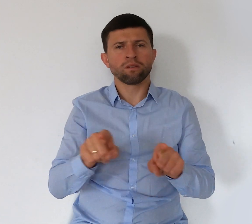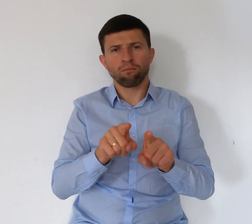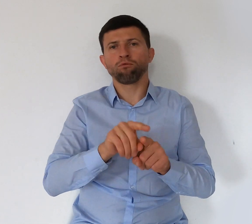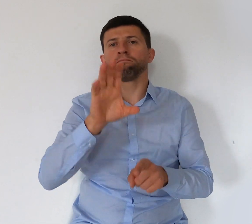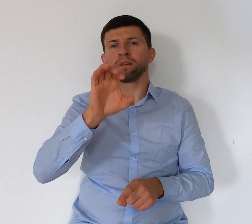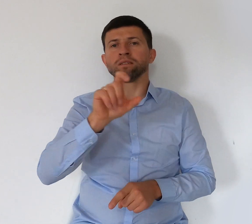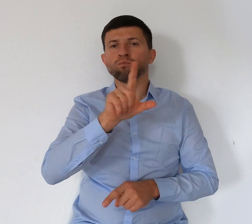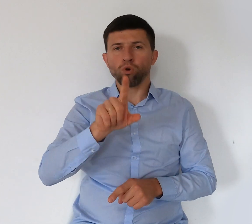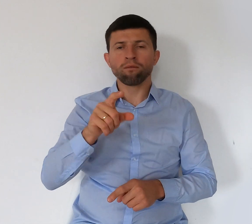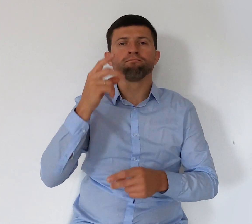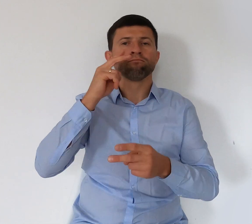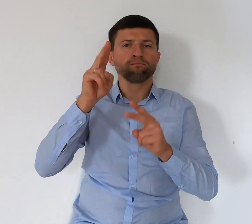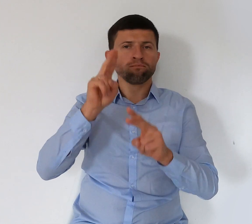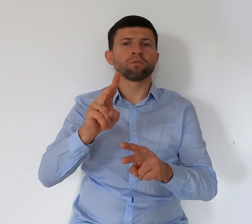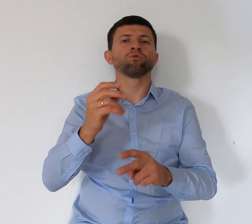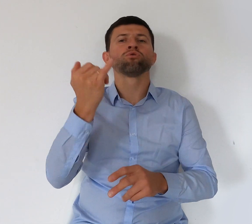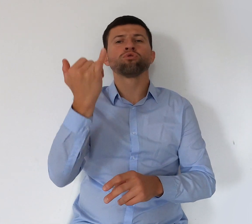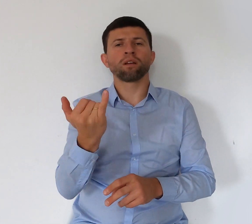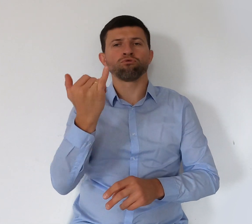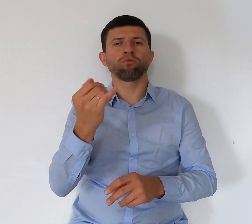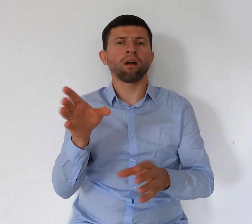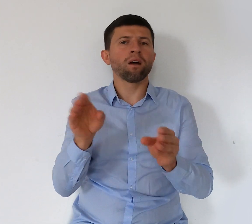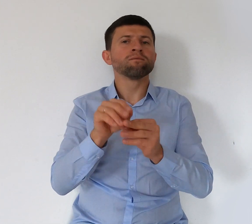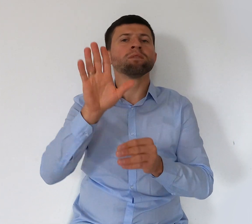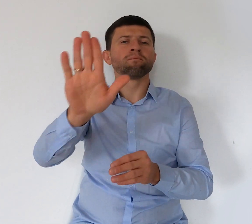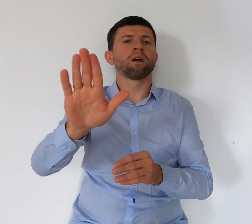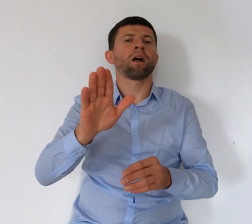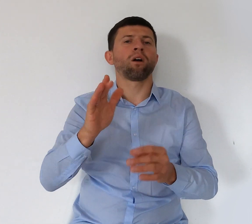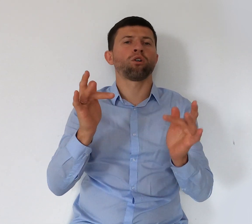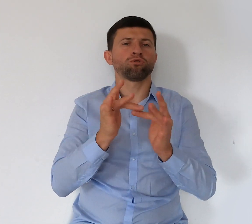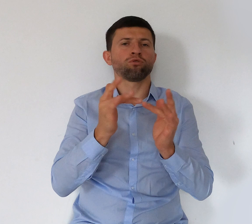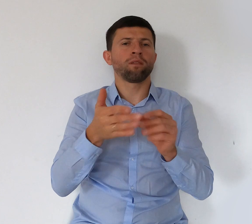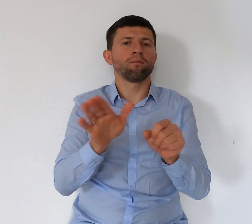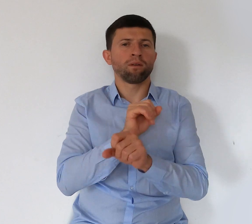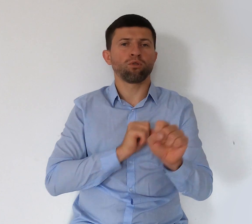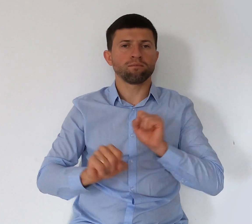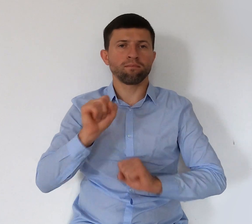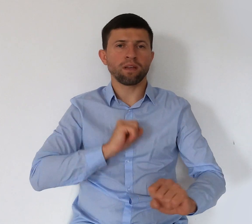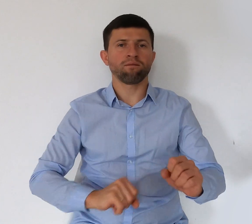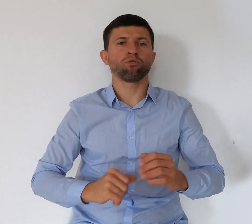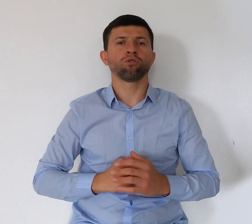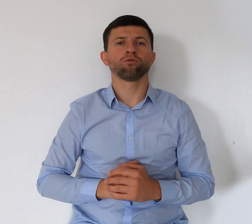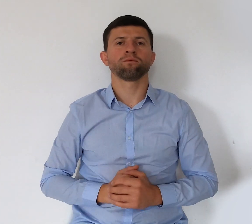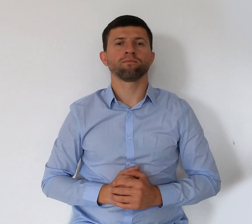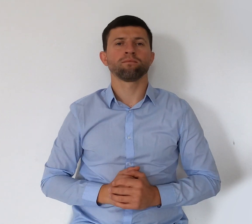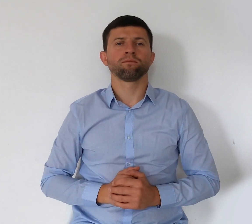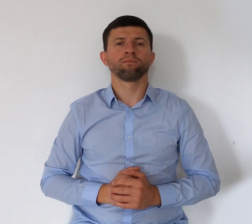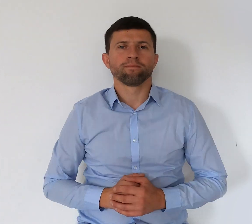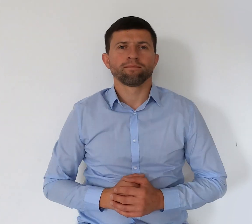o tej samej wartości 500 zł, przysługuje dzieciom z orzeczeniem o niepełnosprawności.